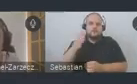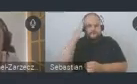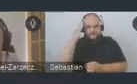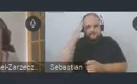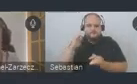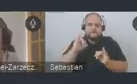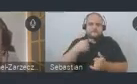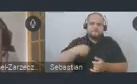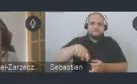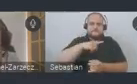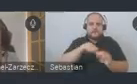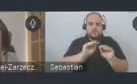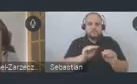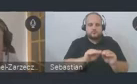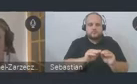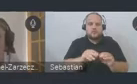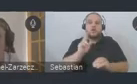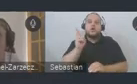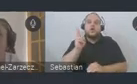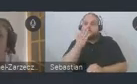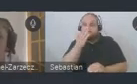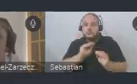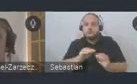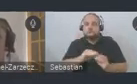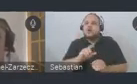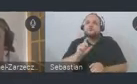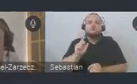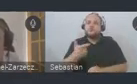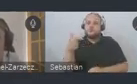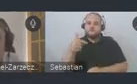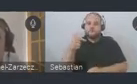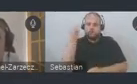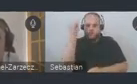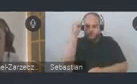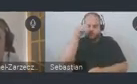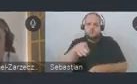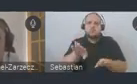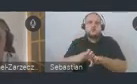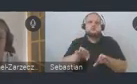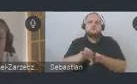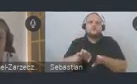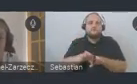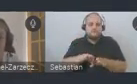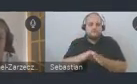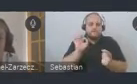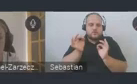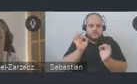jak my uczymy, kogo my uczymy i właściwie czego powinniśmy uczyć, czym są te podstawowe kompetencje cyfrowe.